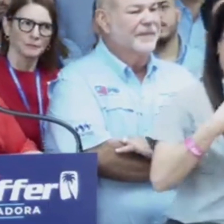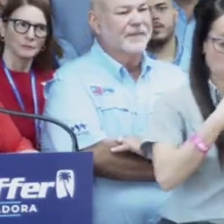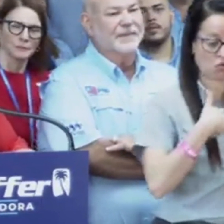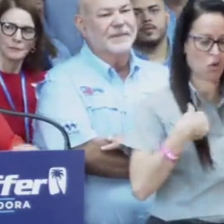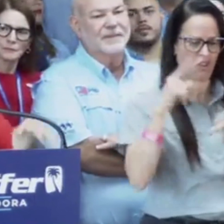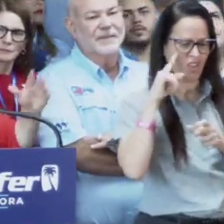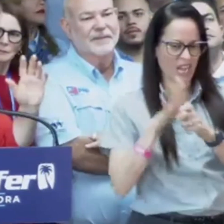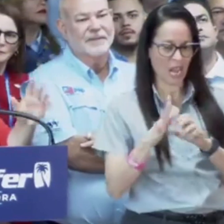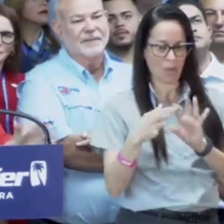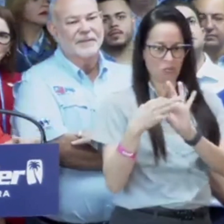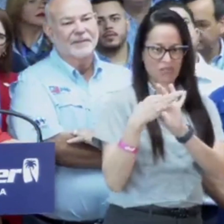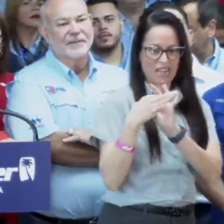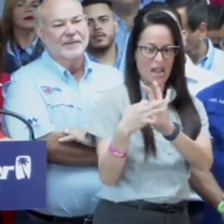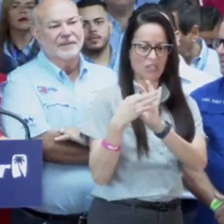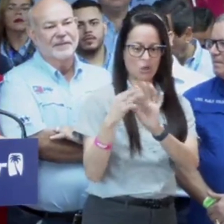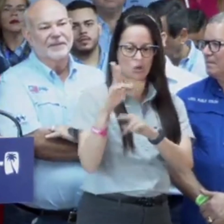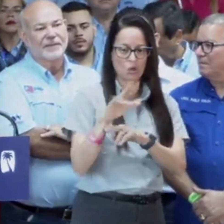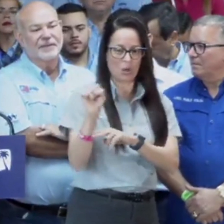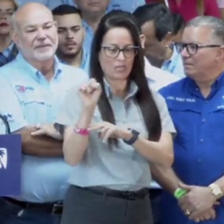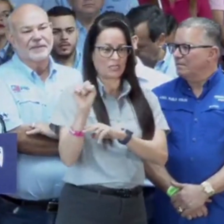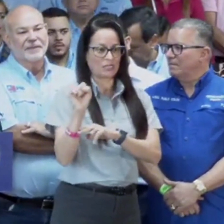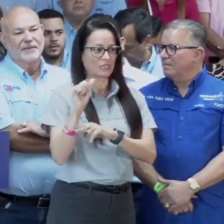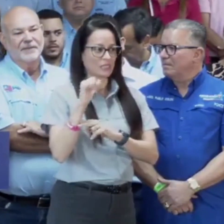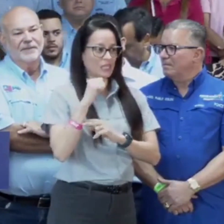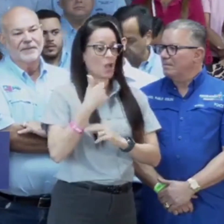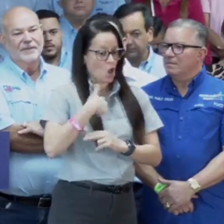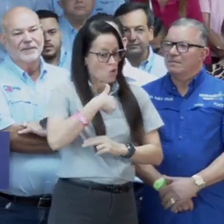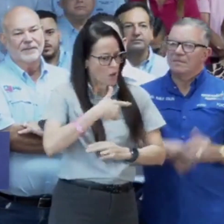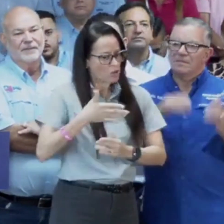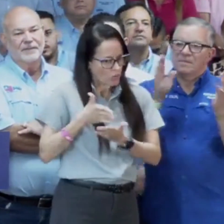no es ni de derecha es lo que creemos en tener una relación con los Estados